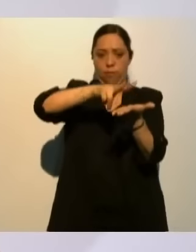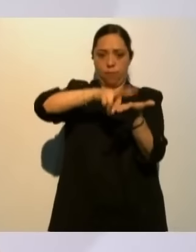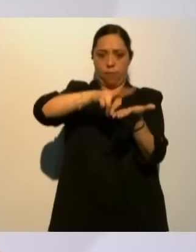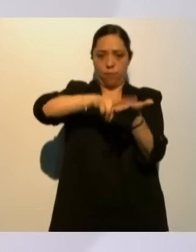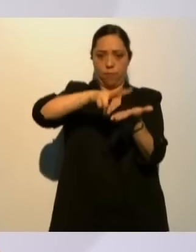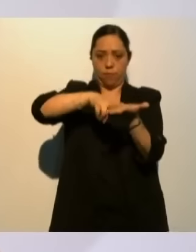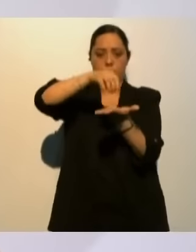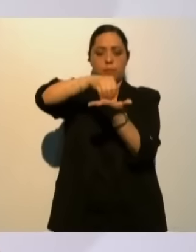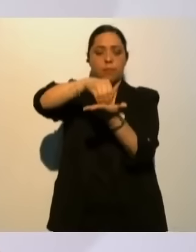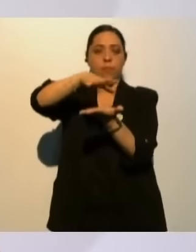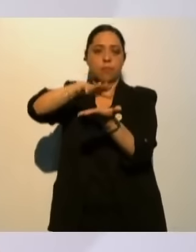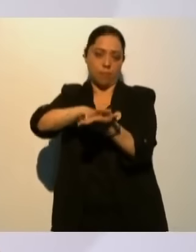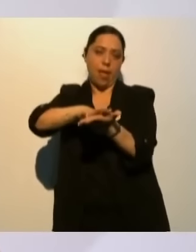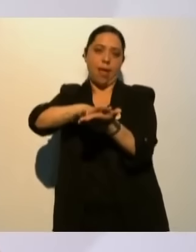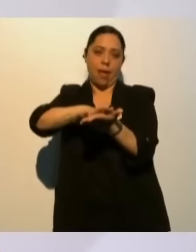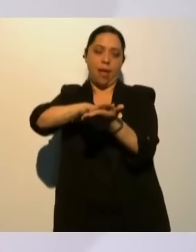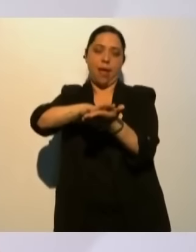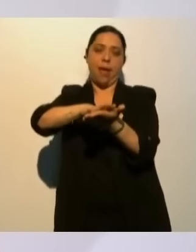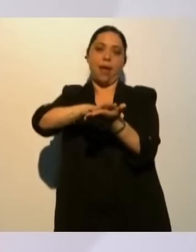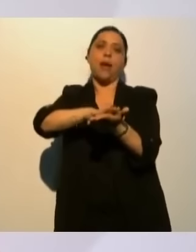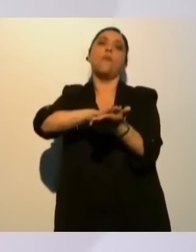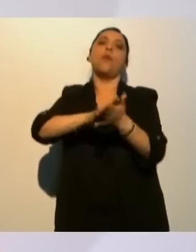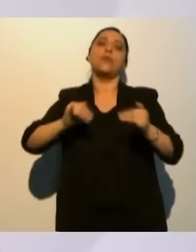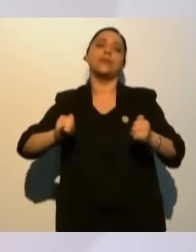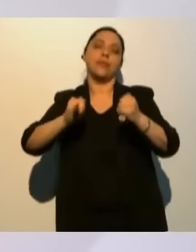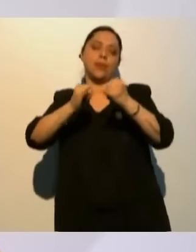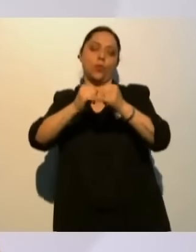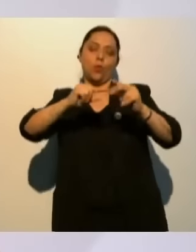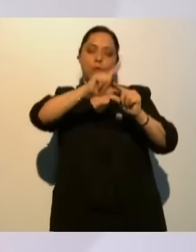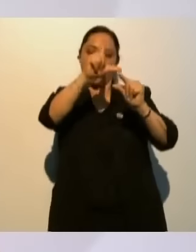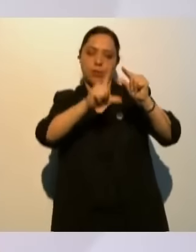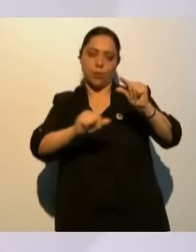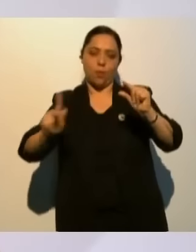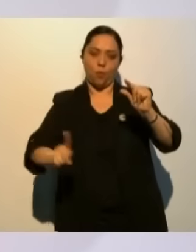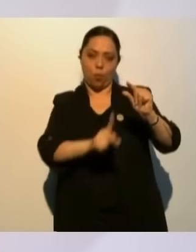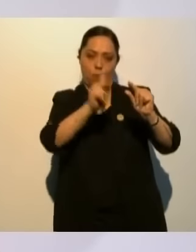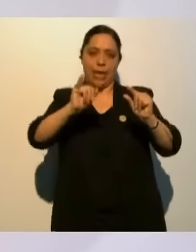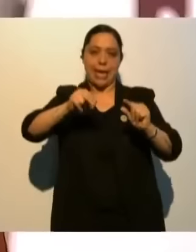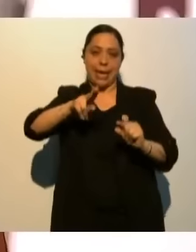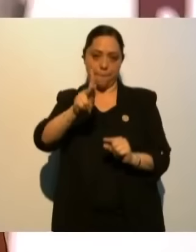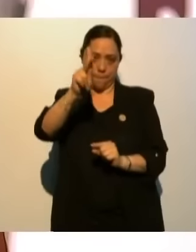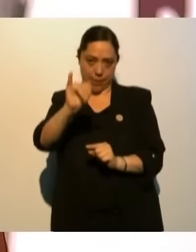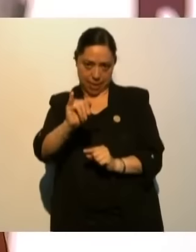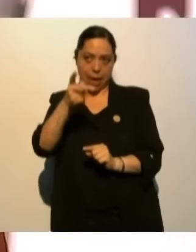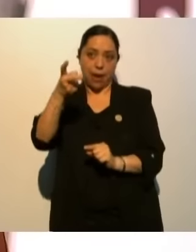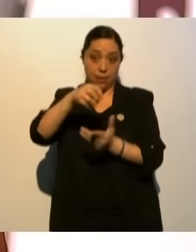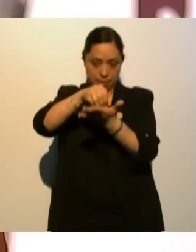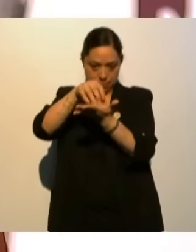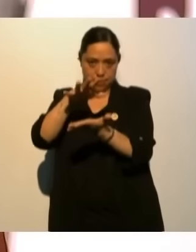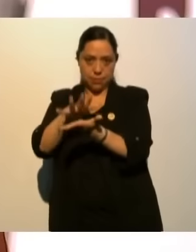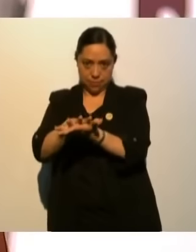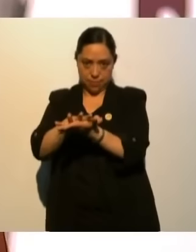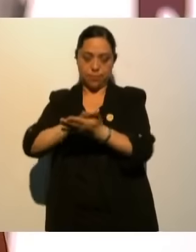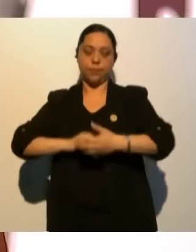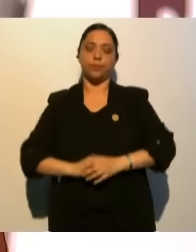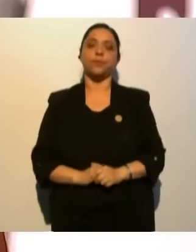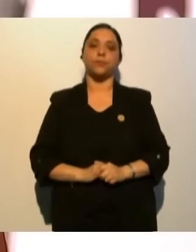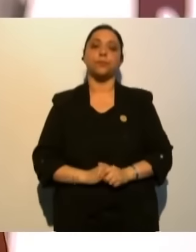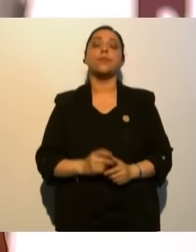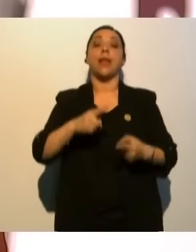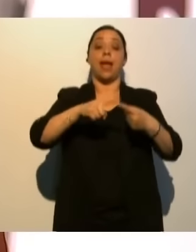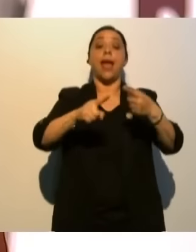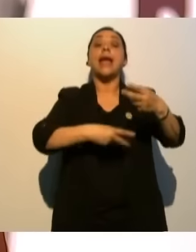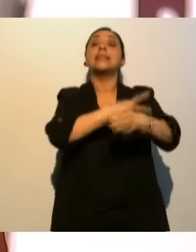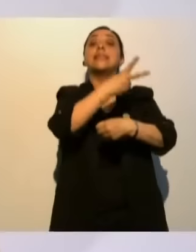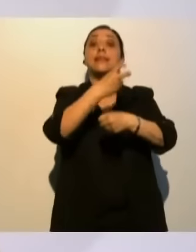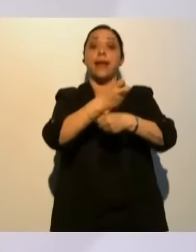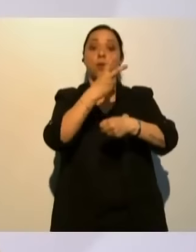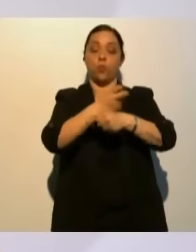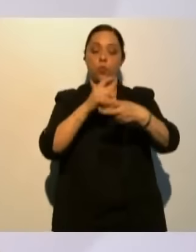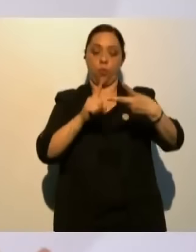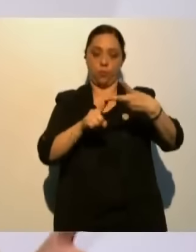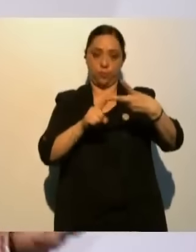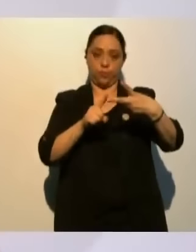pueblos indic Ese es el primer punto que queríamos compartir con ustedes el segundo queremos juntar